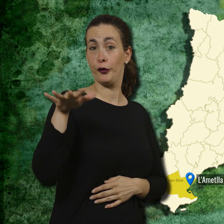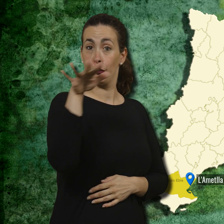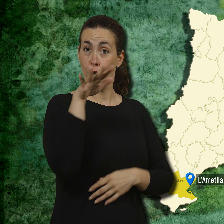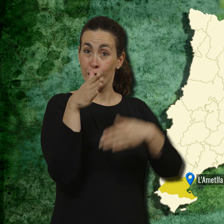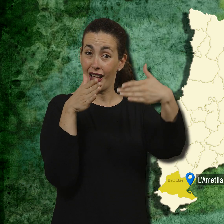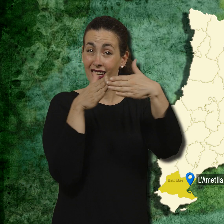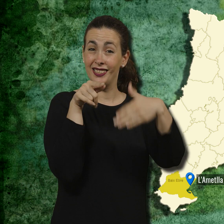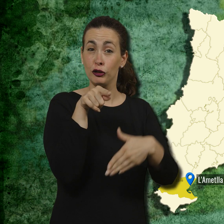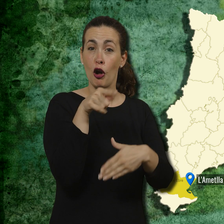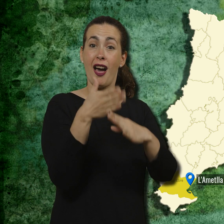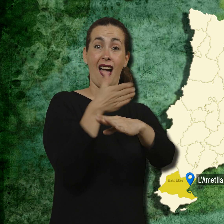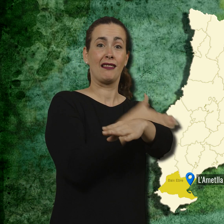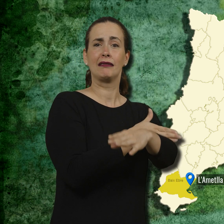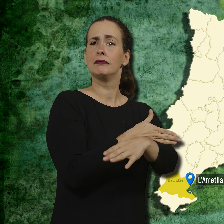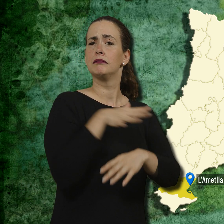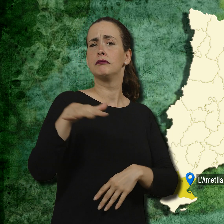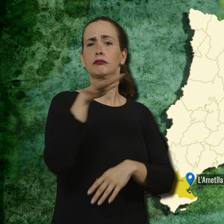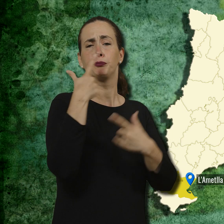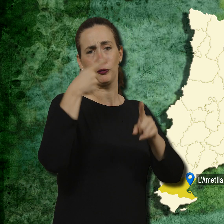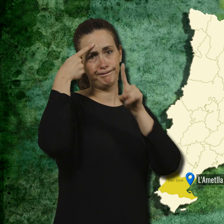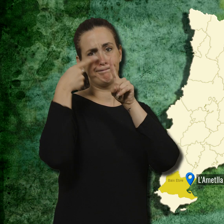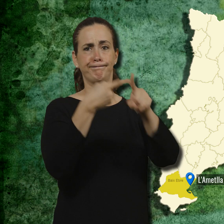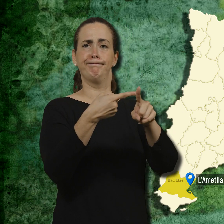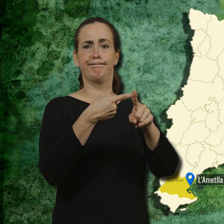Aquest racó del Baix Ebre no era més que un lloc estratègic